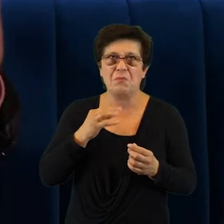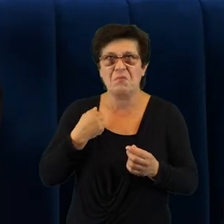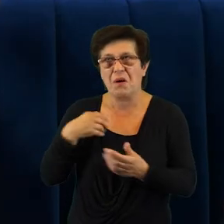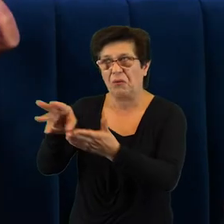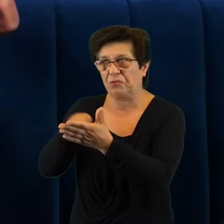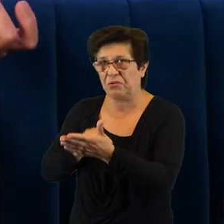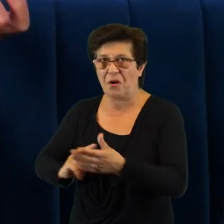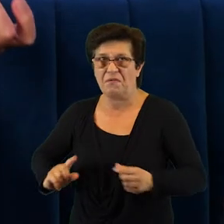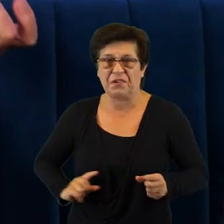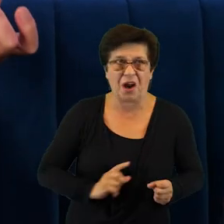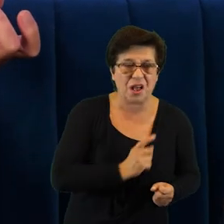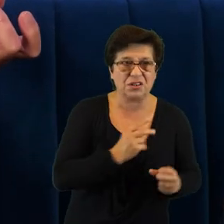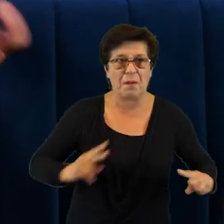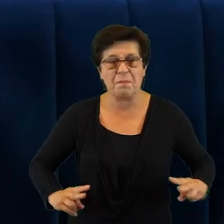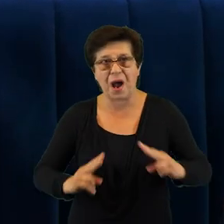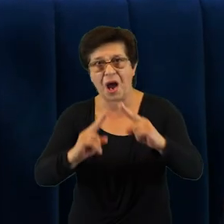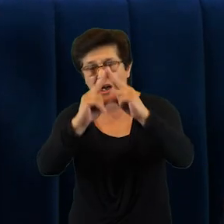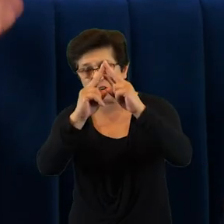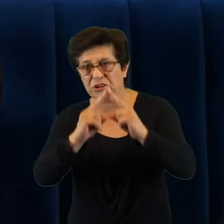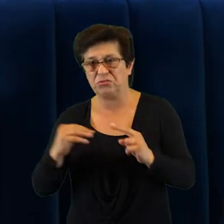a źródło tego jest rosyjskie.